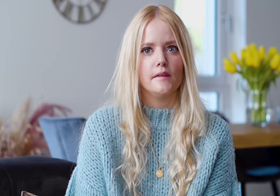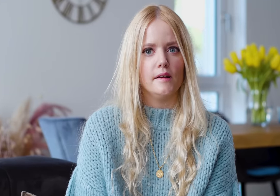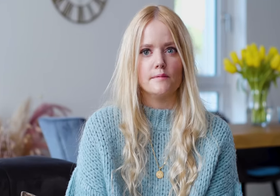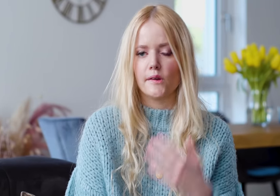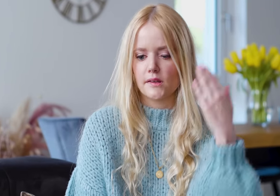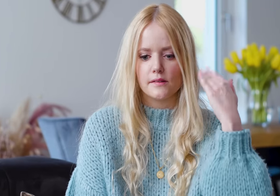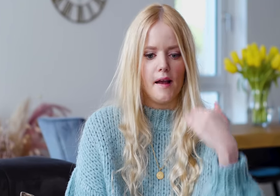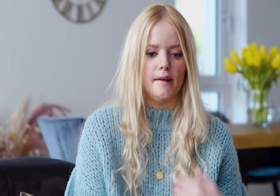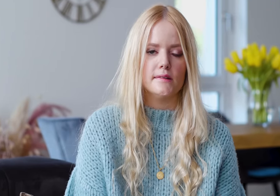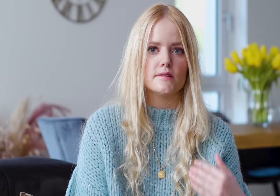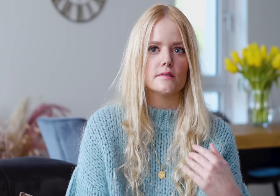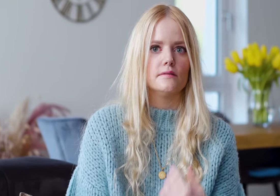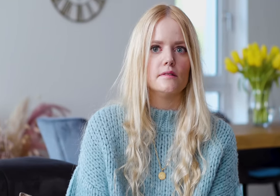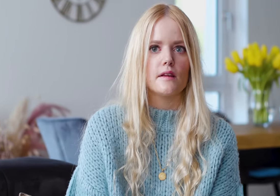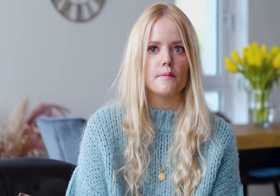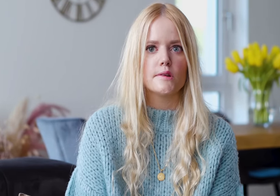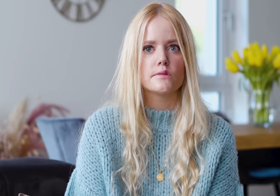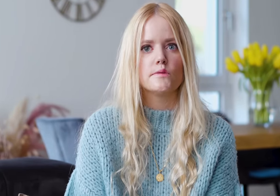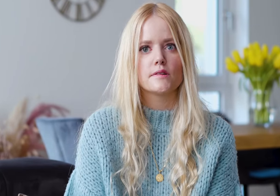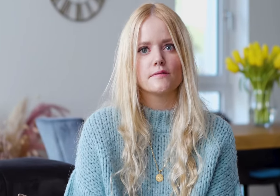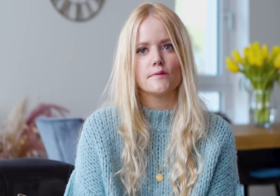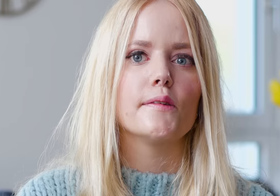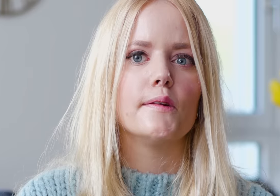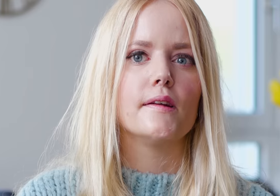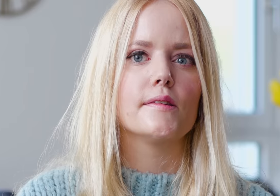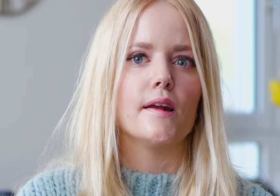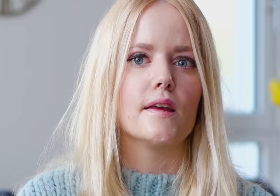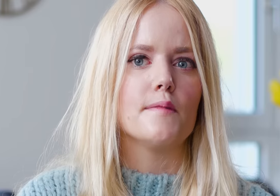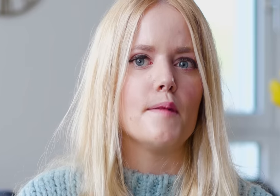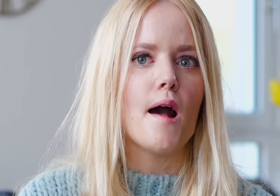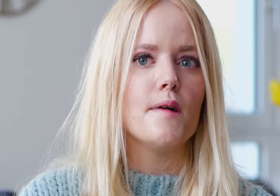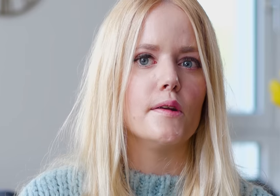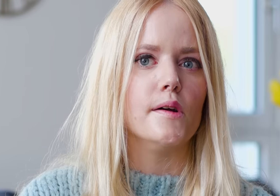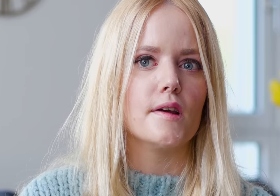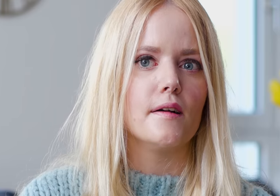Weil die haben wirklich alles abgesucht. Und zu der Zeit war mein Papa nur da.